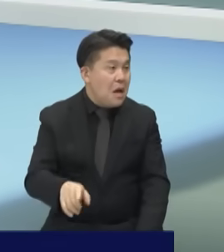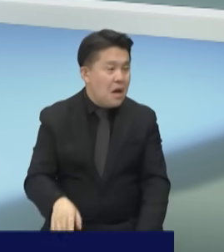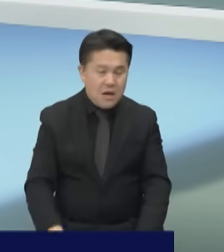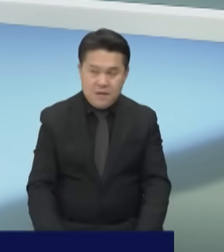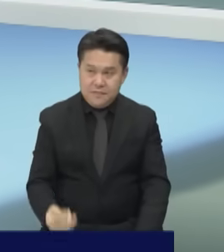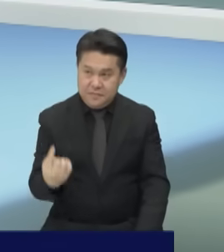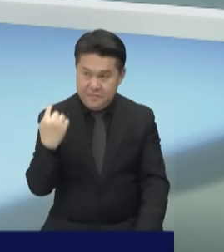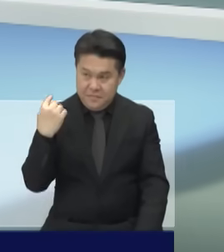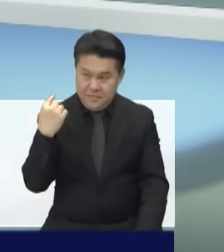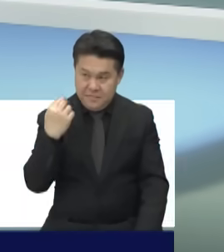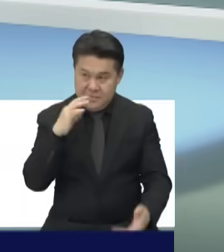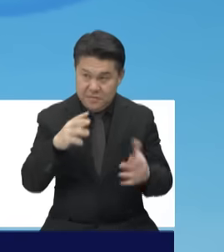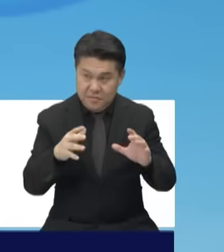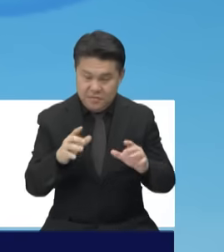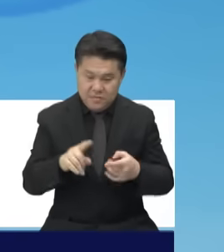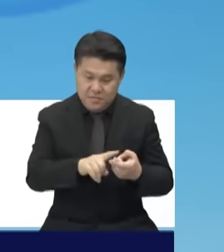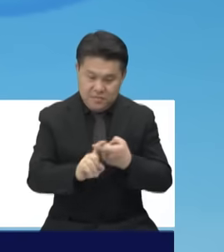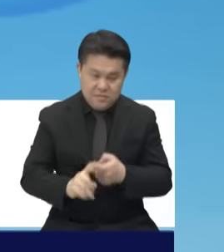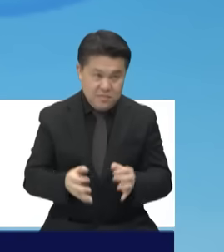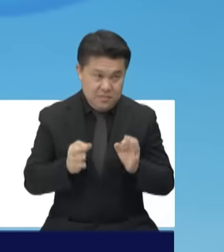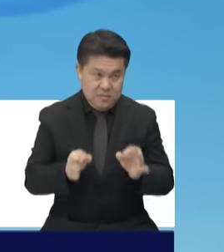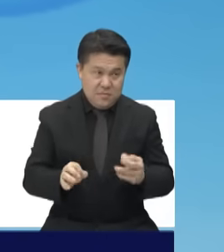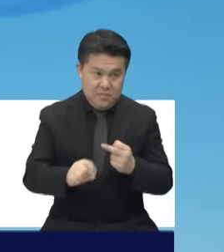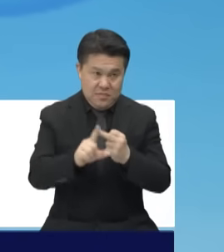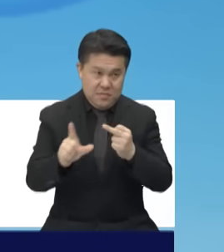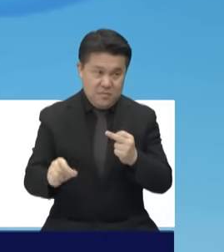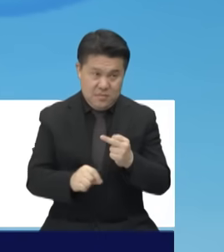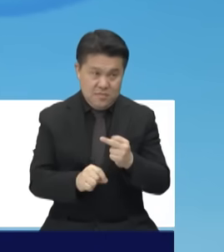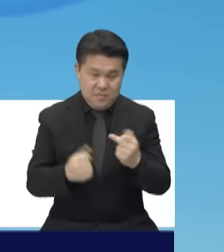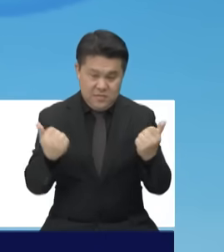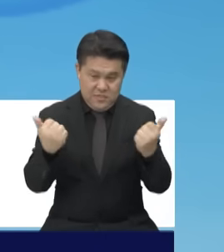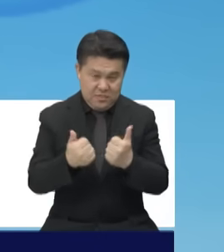어제 미국 연준의 12월 FOMC 회의 의사록이 공개가 됐습니다.